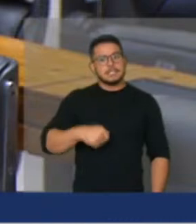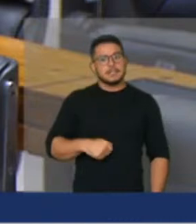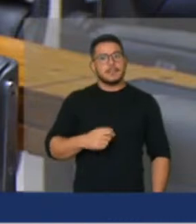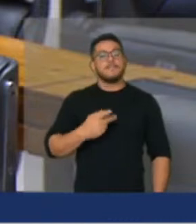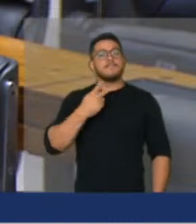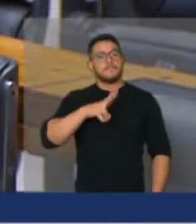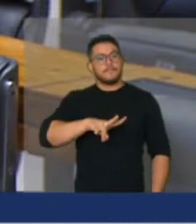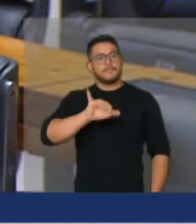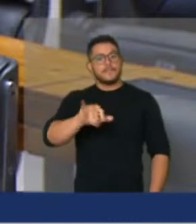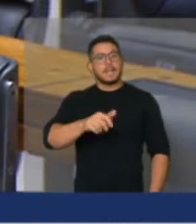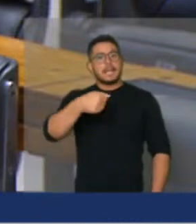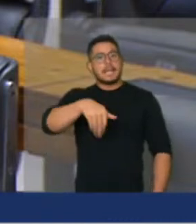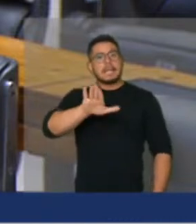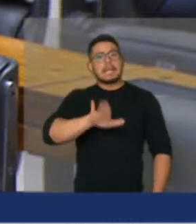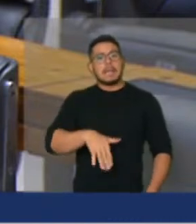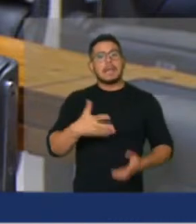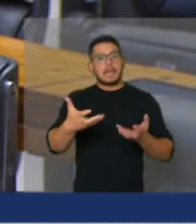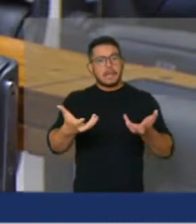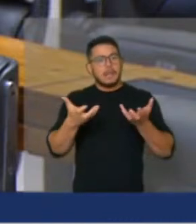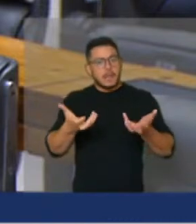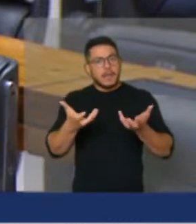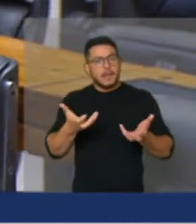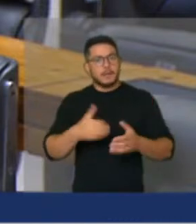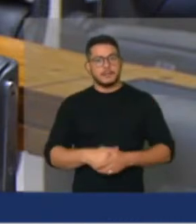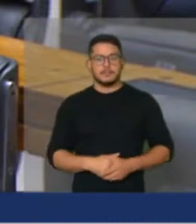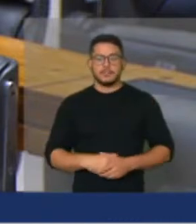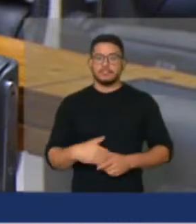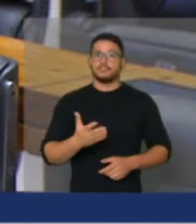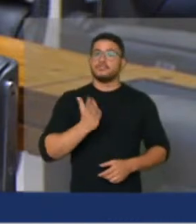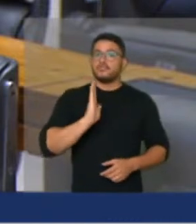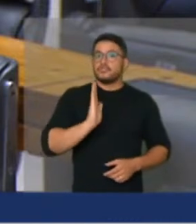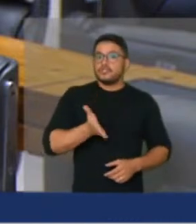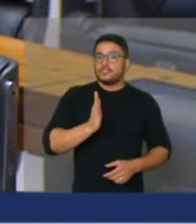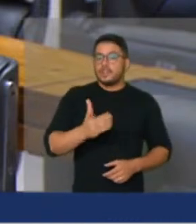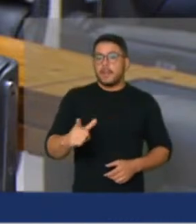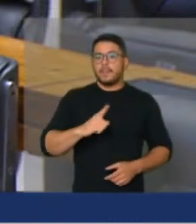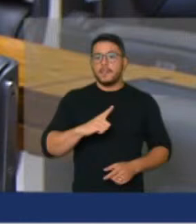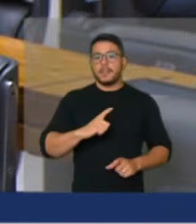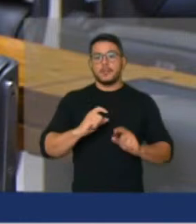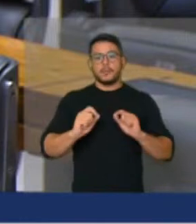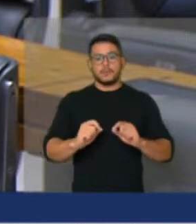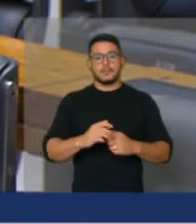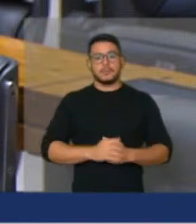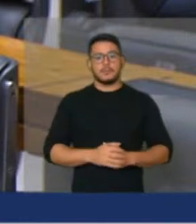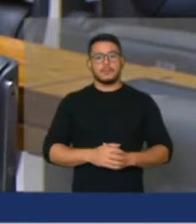JÁ TEMOS INCLUSIVE UMA CONVOCAÇÃO FEITA PELA CTASP. JÁ ESTÁ LÁ ... NÃO HAVERIA PROBLEMA NENHUM. ENTÃO, SERIA